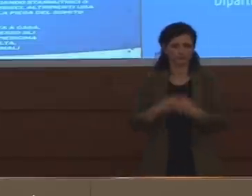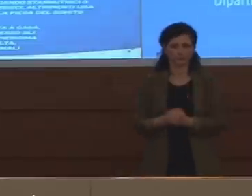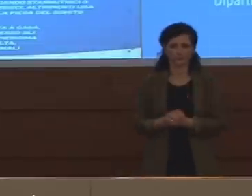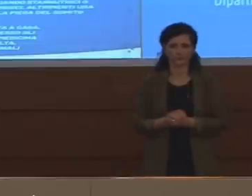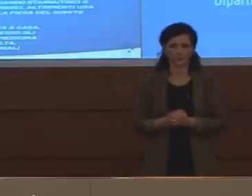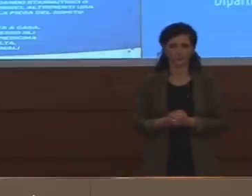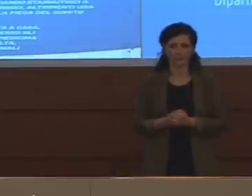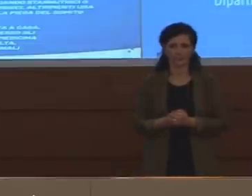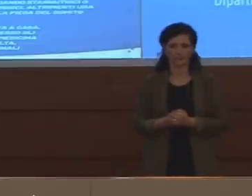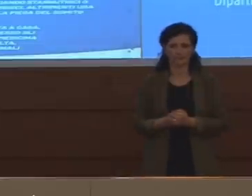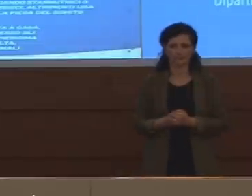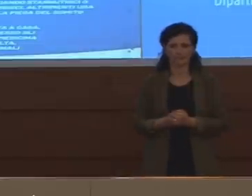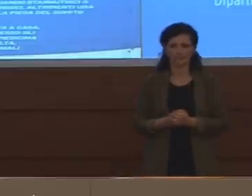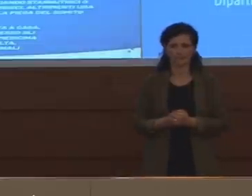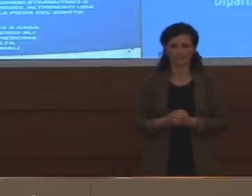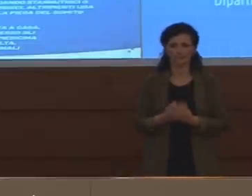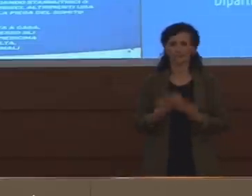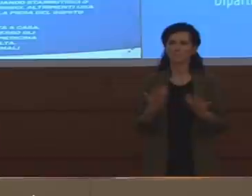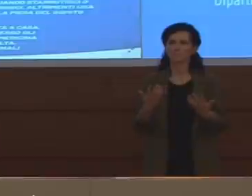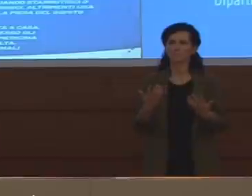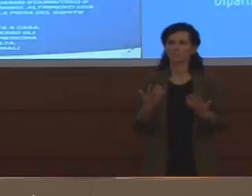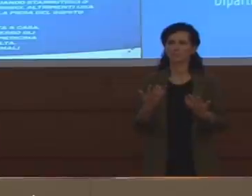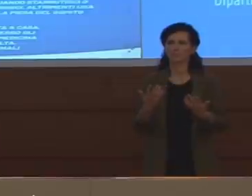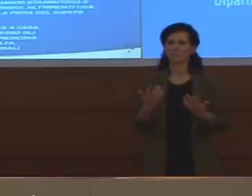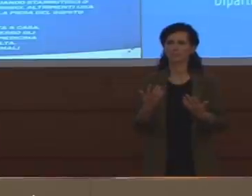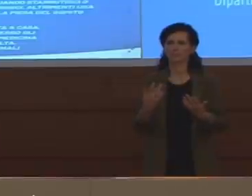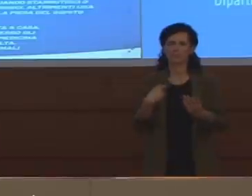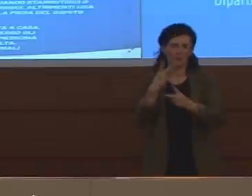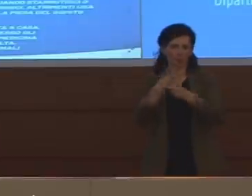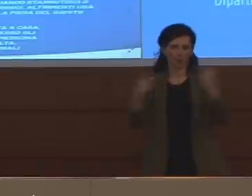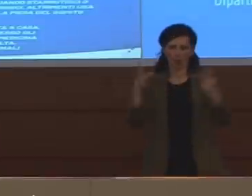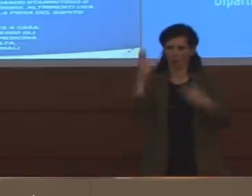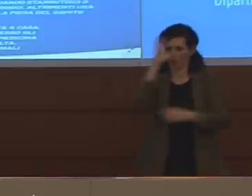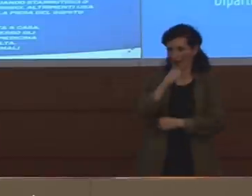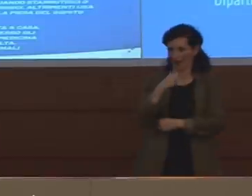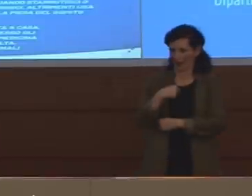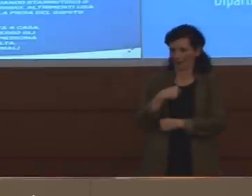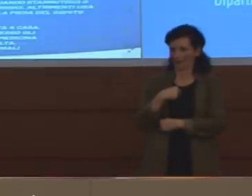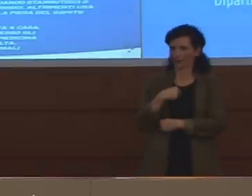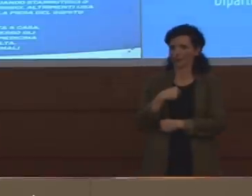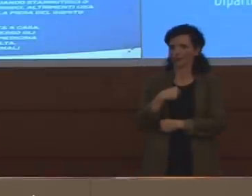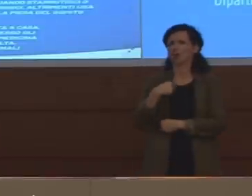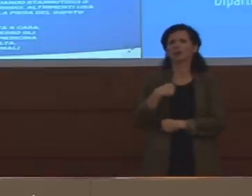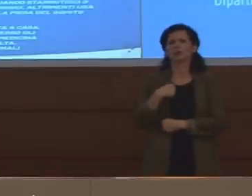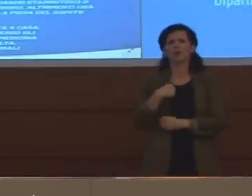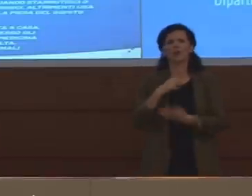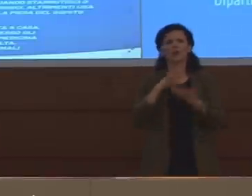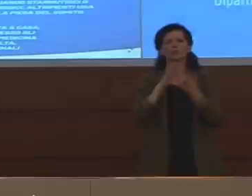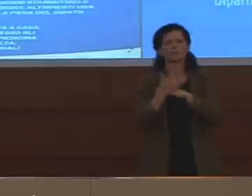Mi capisca, non voglio minimamente mettere in dubbio i dati dei colleghi